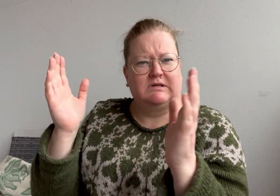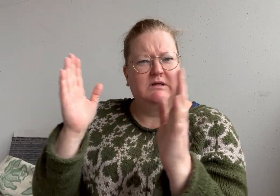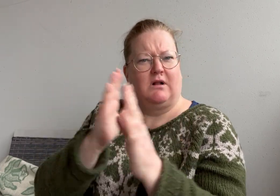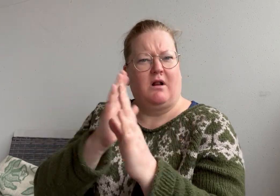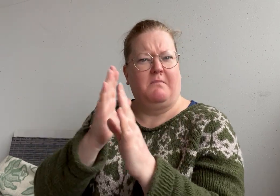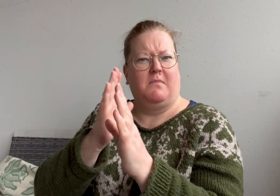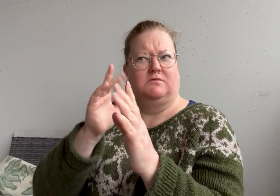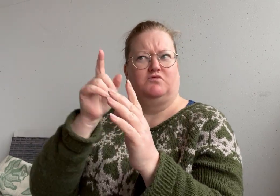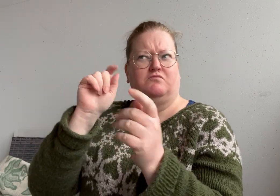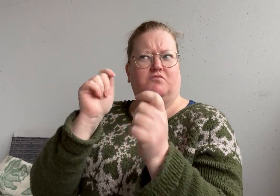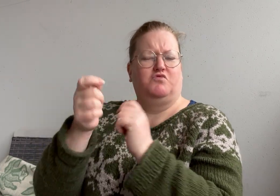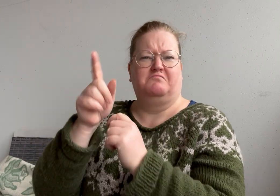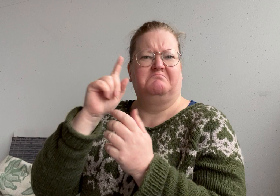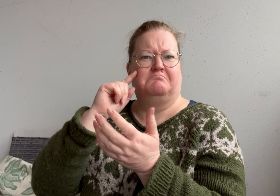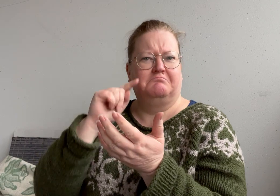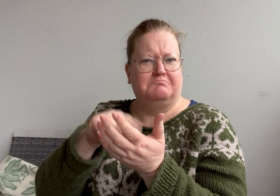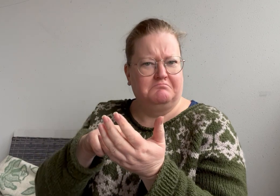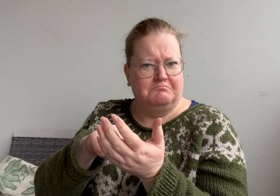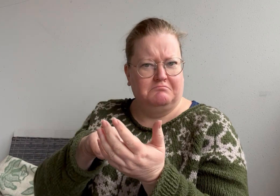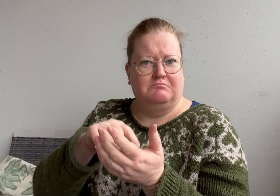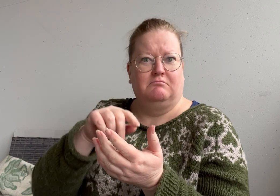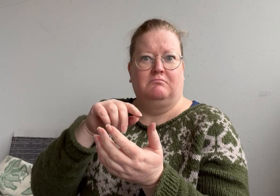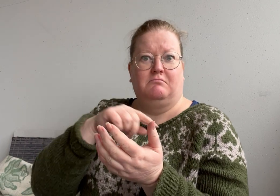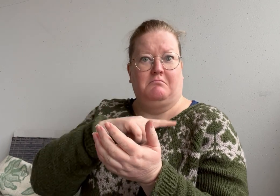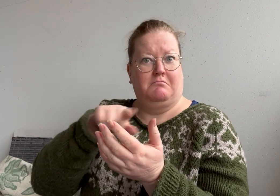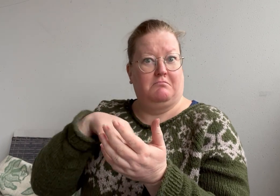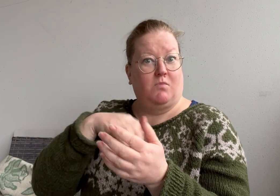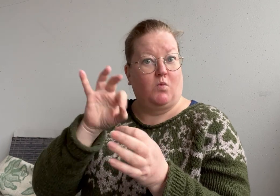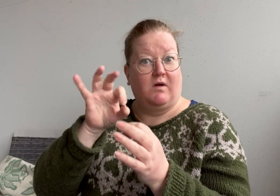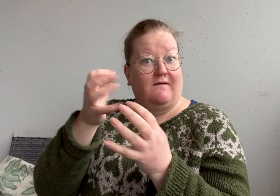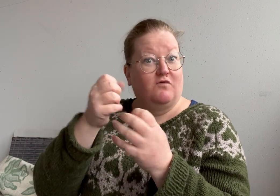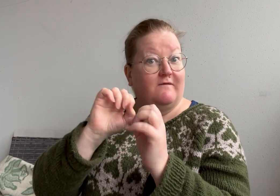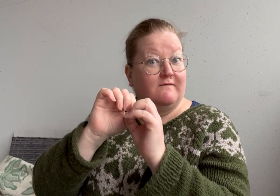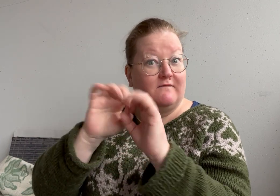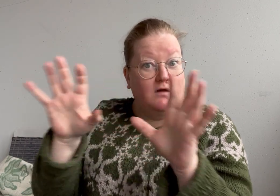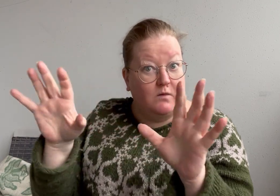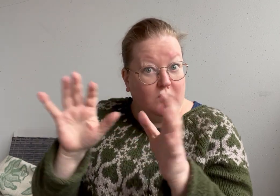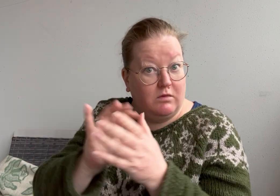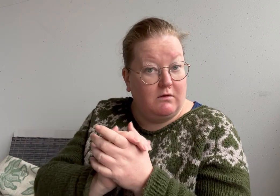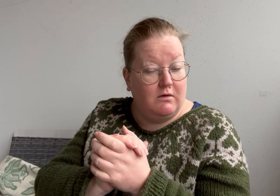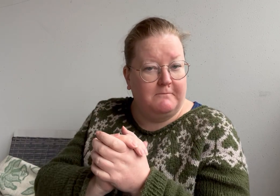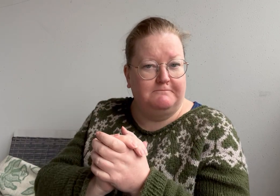Mitä se tarkoittaa? Entä miten voimme siihen vaikuttaa?